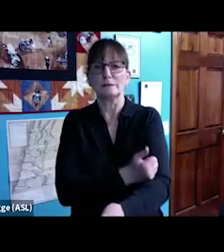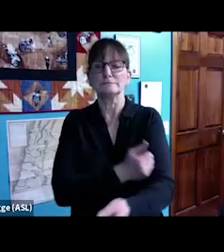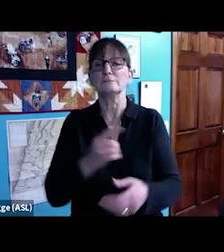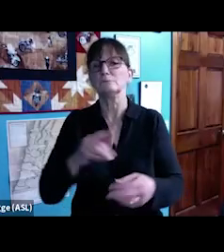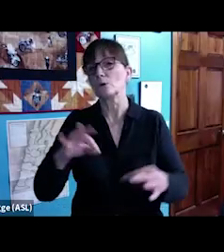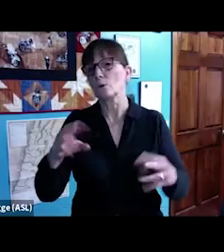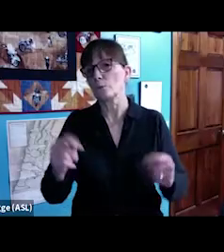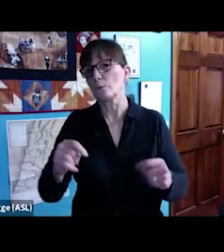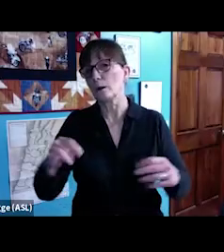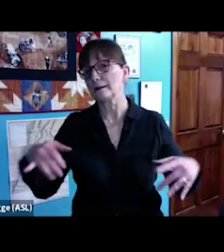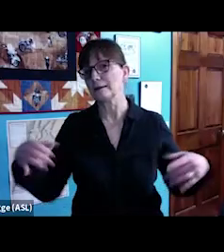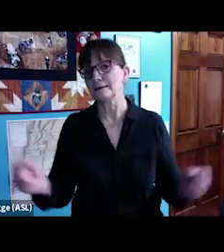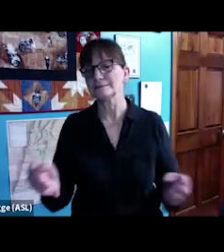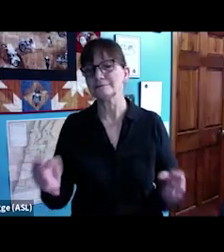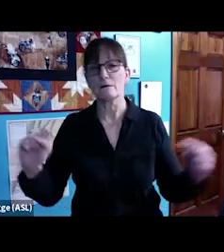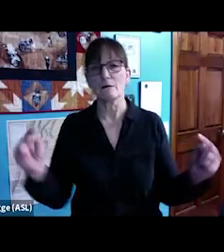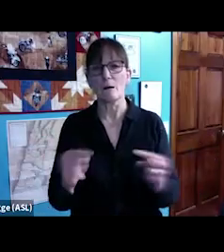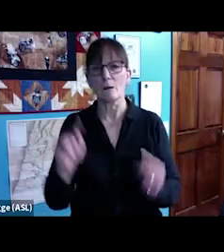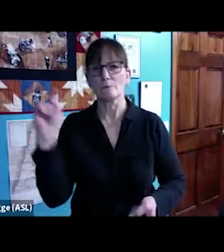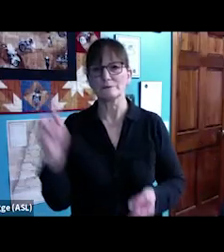al final antes de enviar todo.